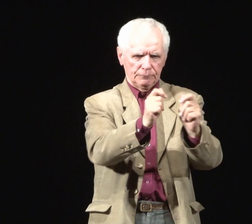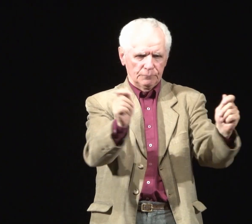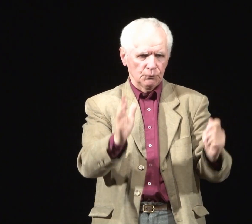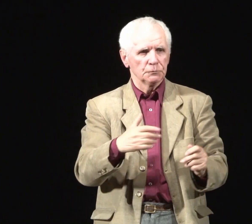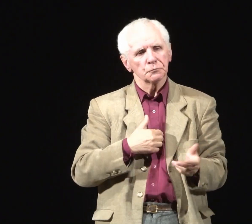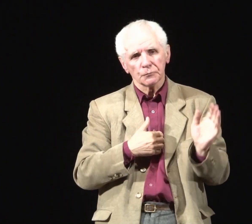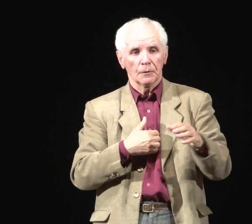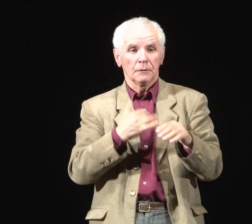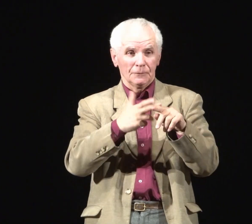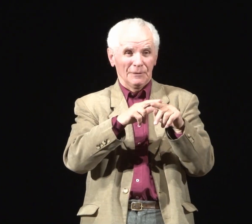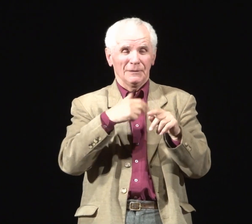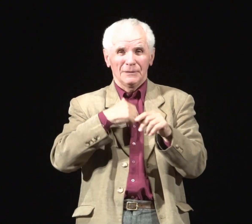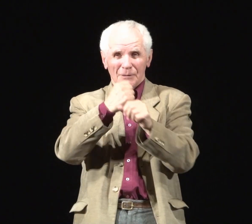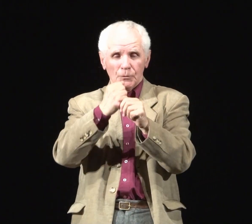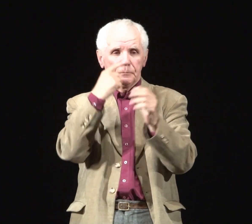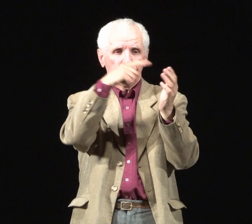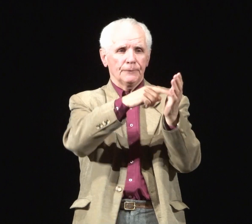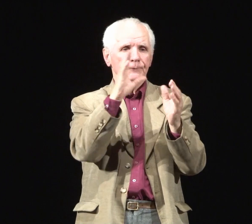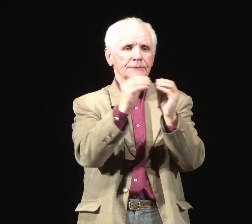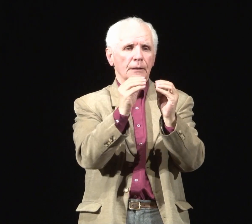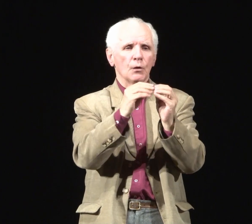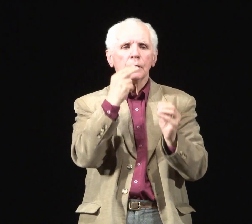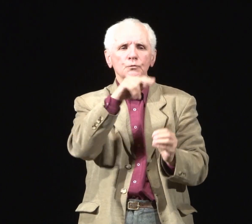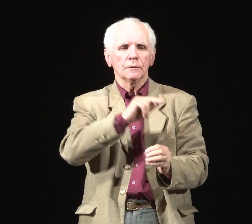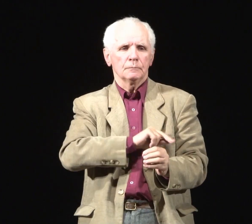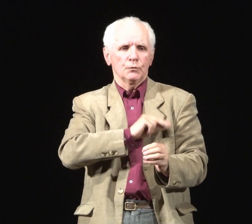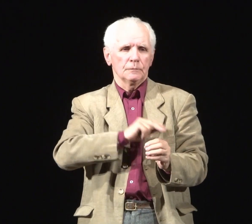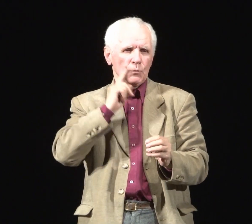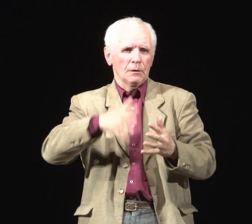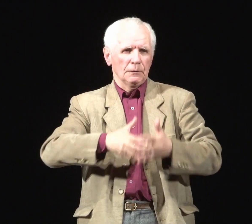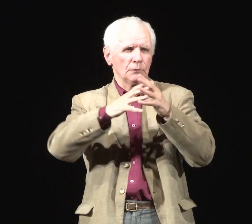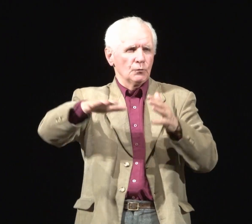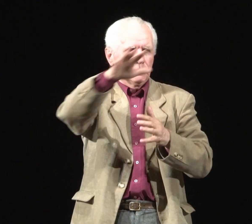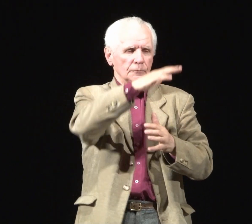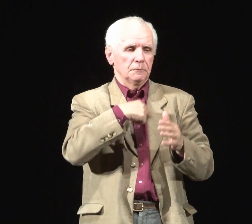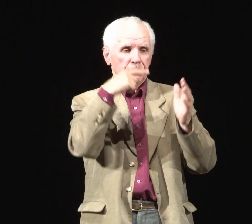Моя работа попала в 10-ку лучших работ молодых архитекторов